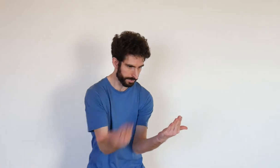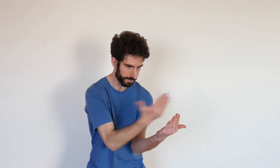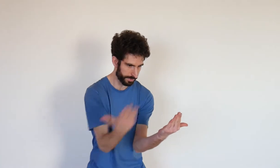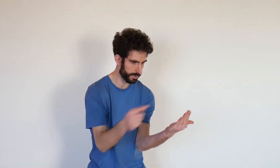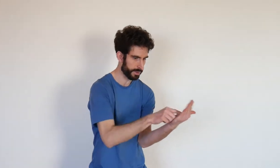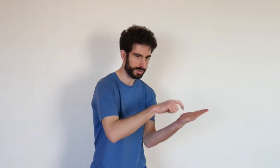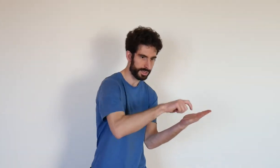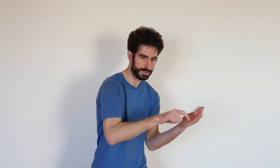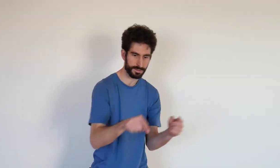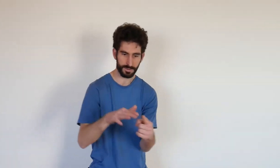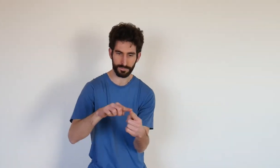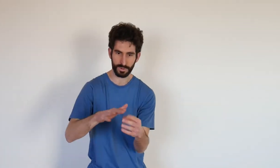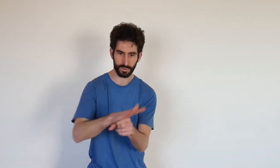les traces avec les empreintes.